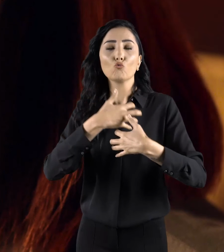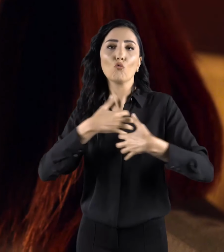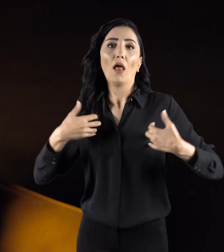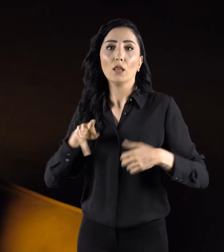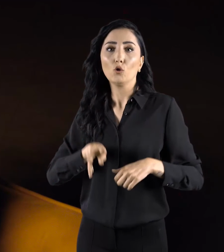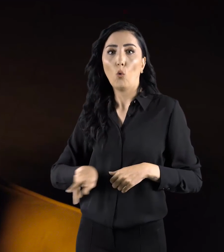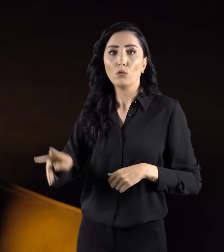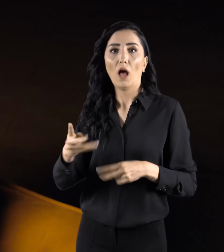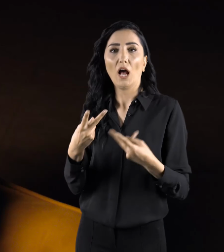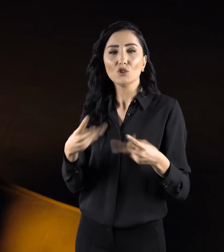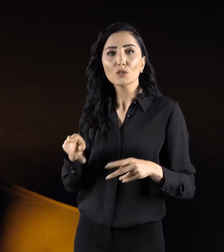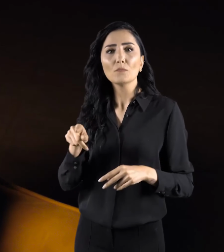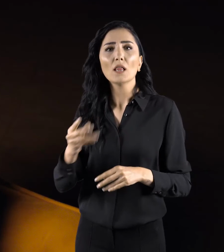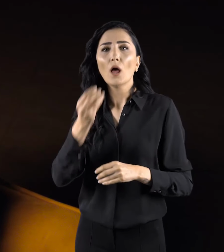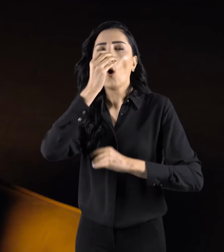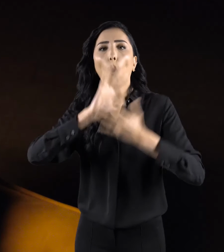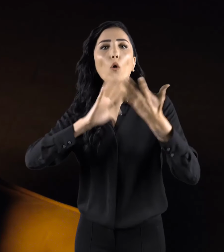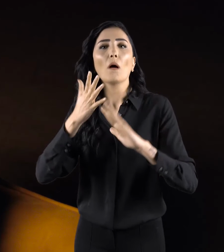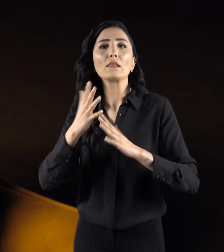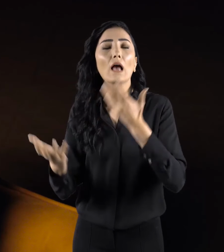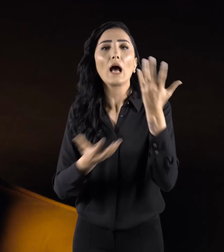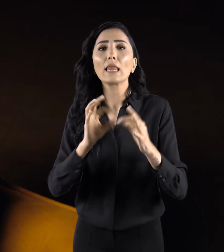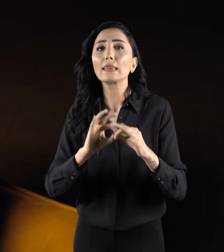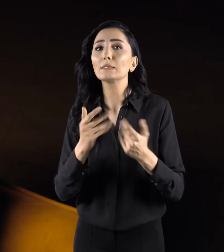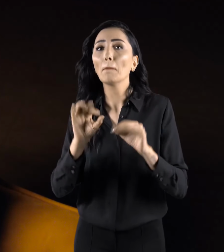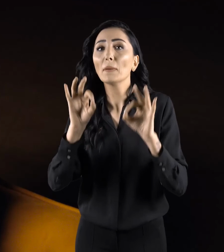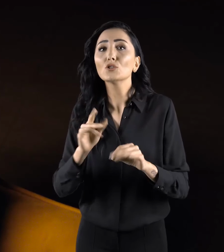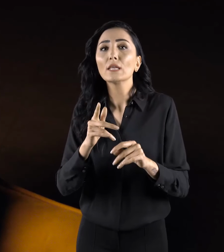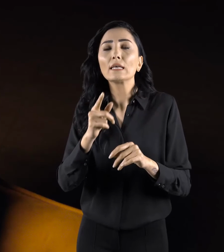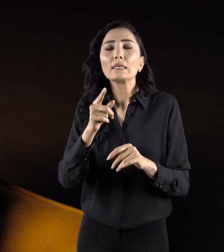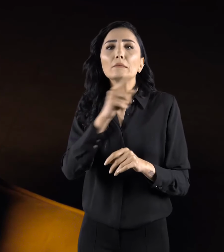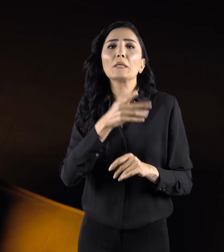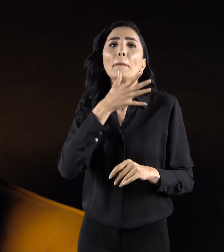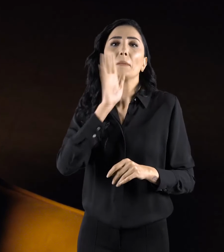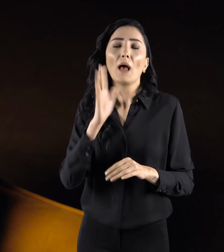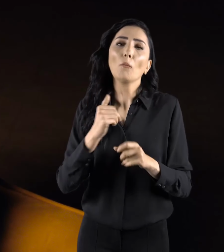yangınlarının ne zaman başlayacağını kimse bilemez ancak yetkililer orman yangın riskini